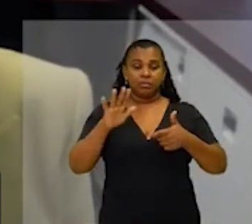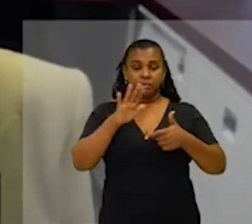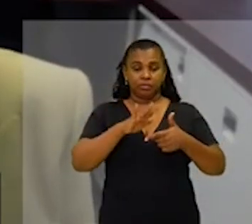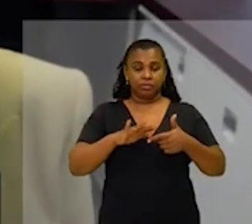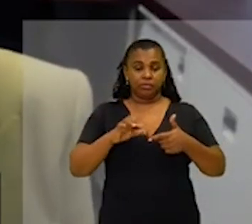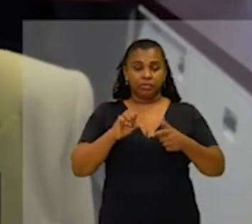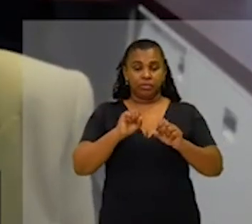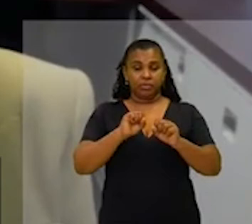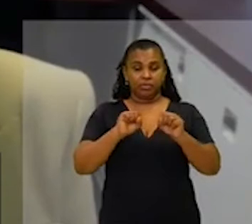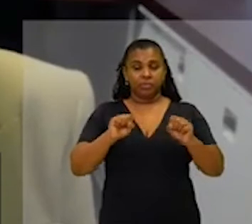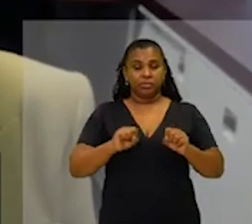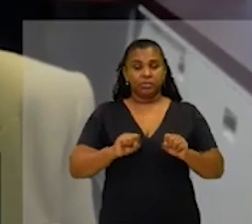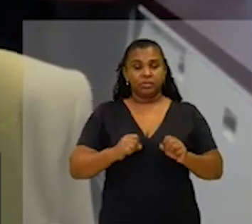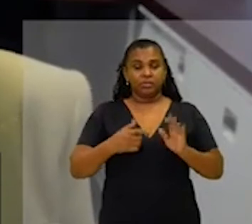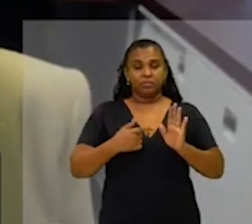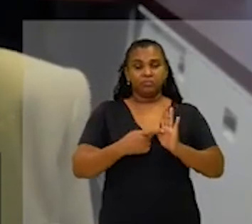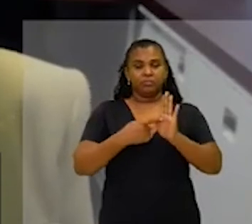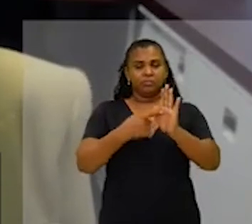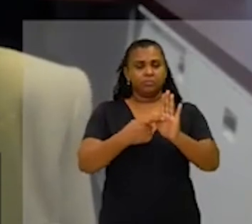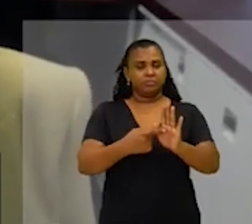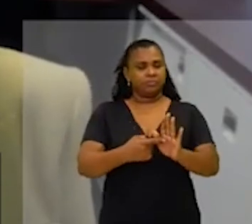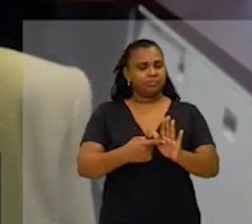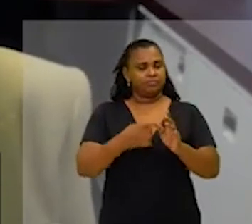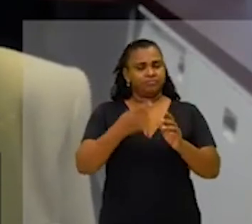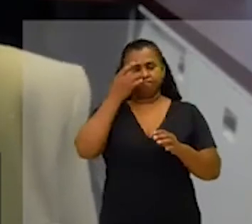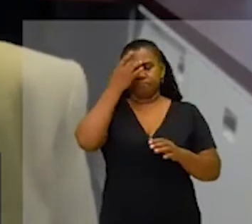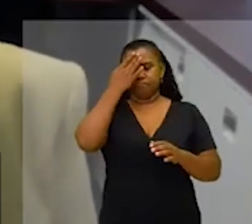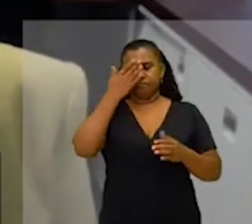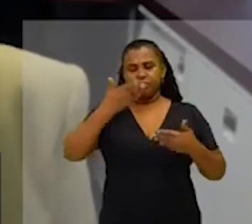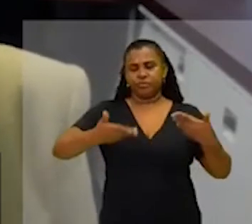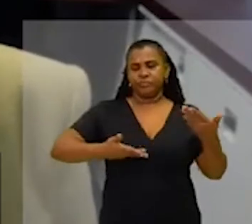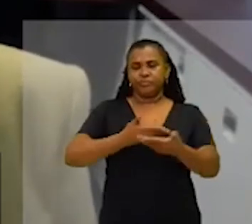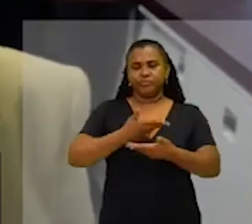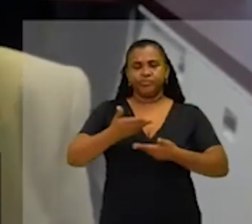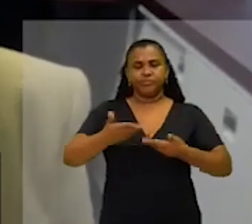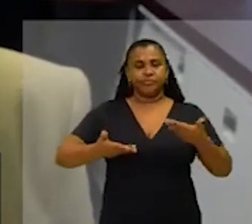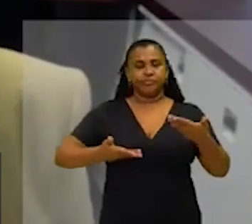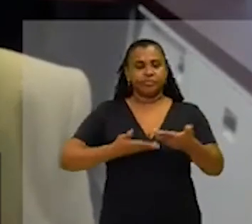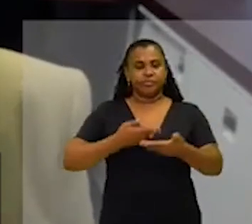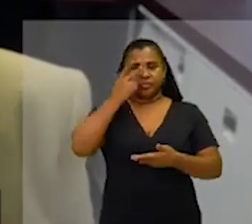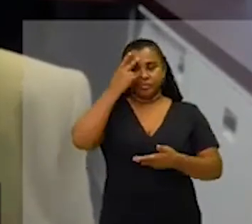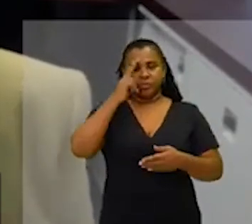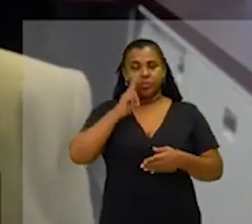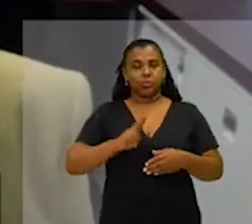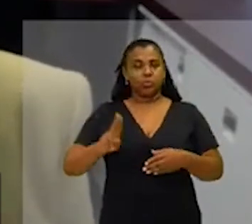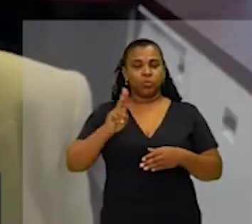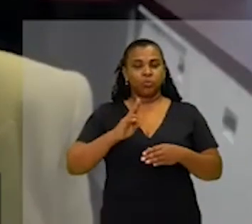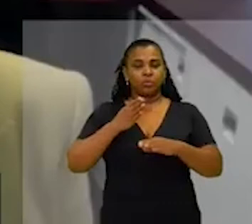de uma forma bastante amigável interativa usuário lei quando entra consegue ver as coisas com com